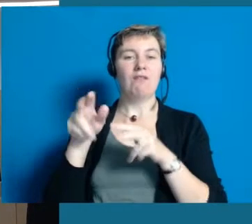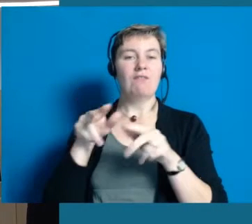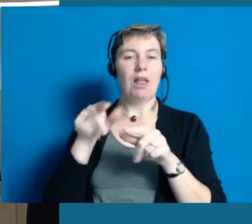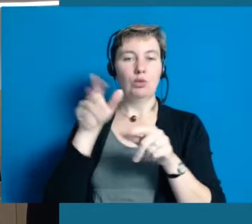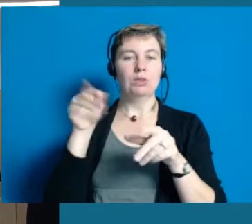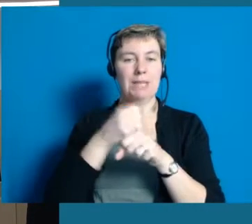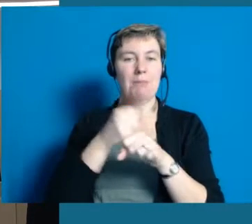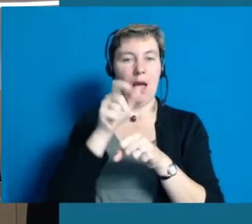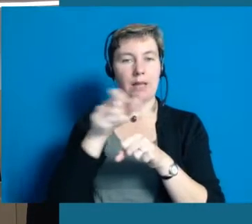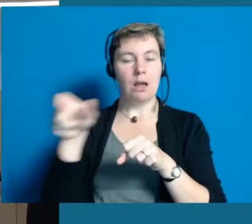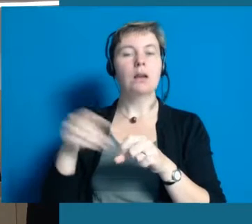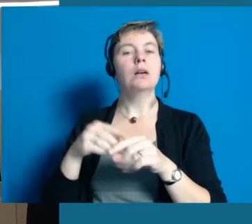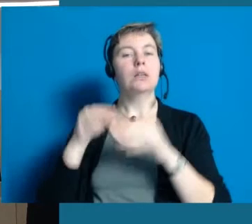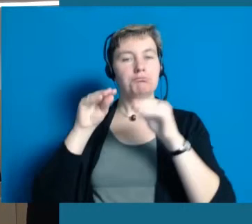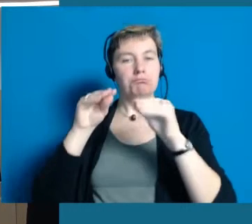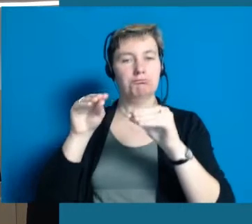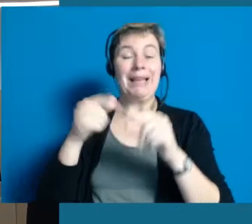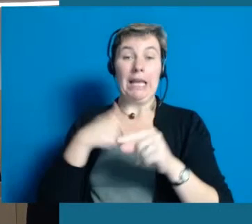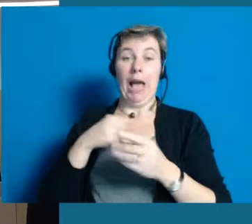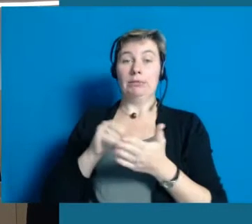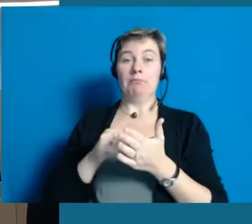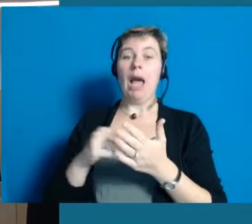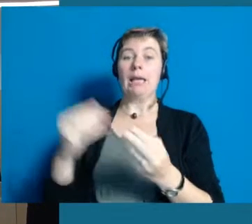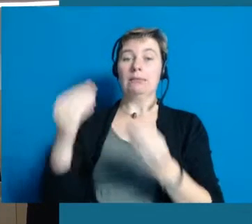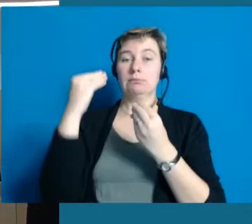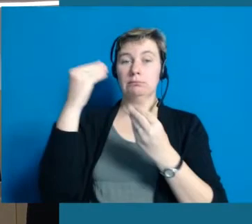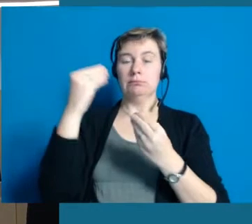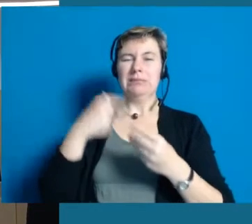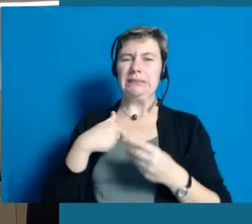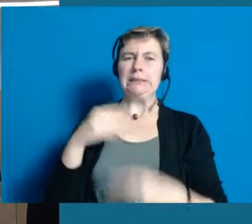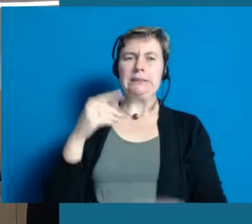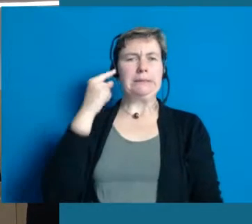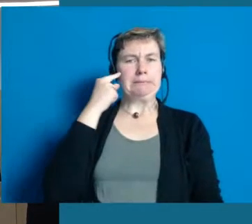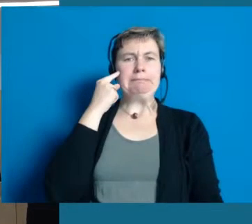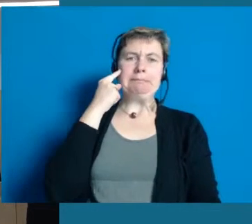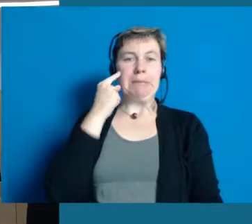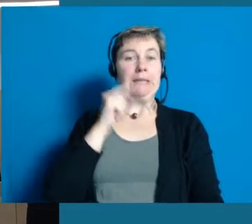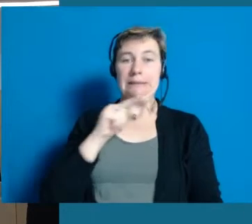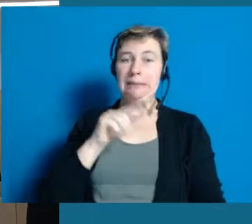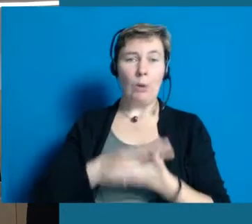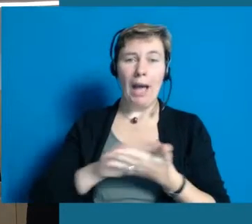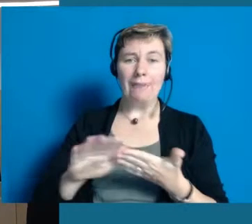Ich bin auch dabei gewesen und habe die Erfahrung gemacht, das das gar nicht so leicht ist,